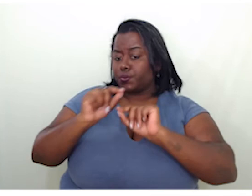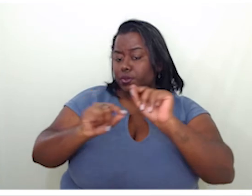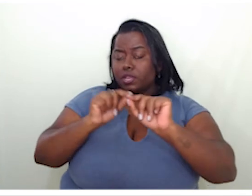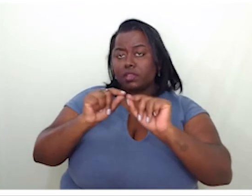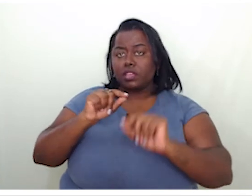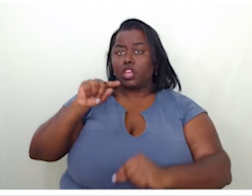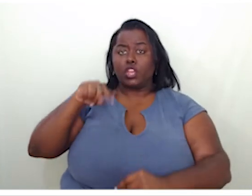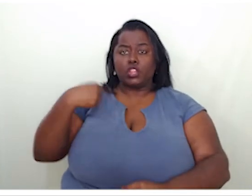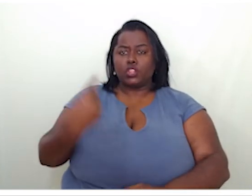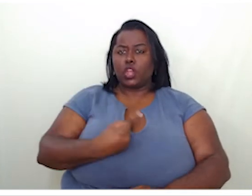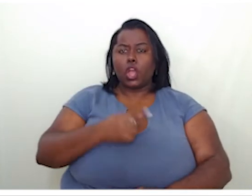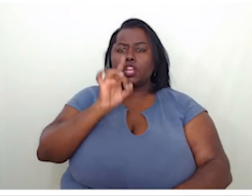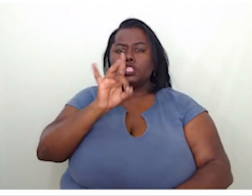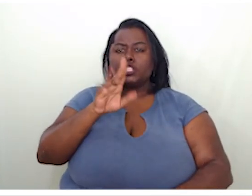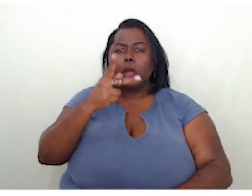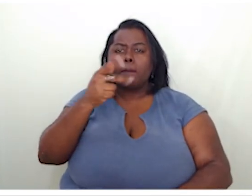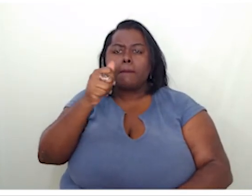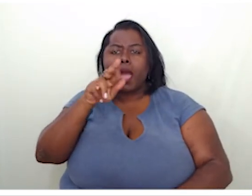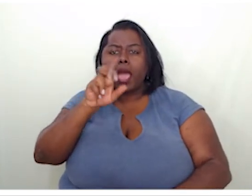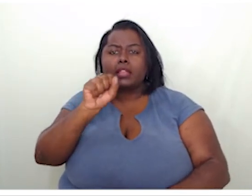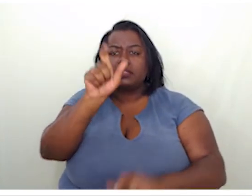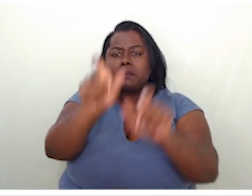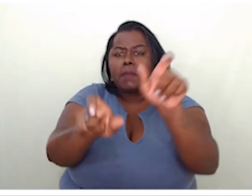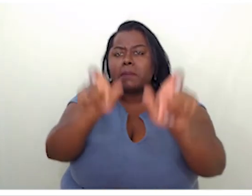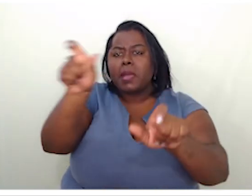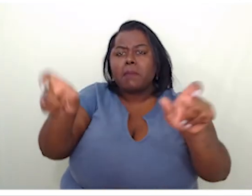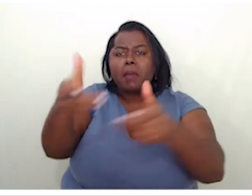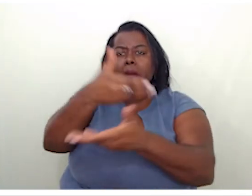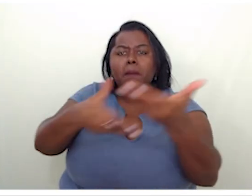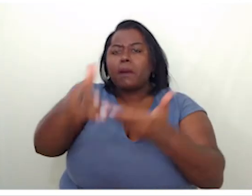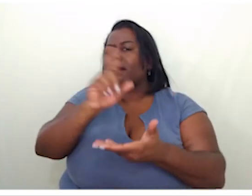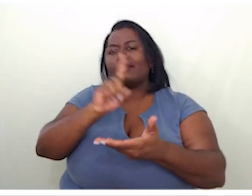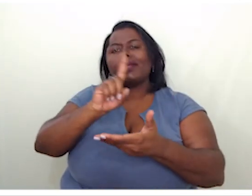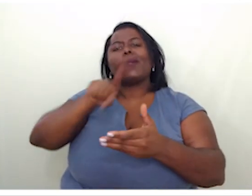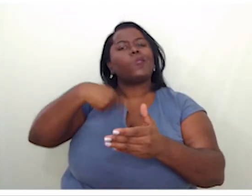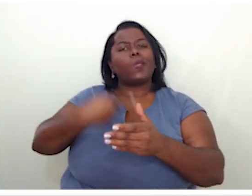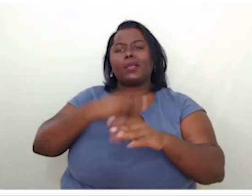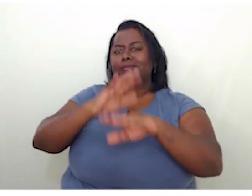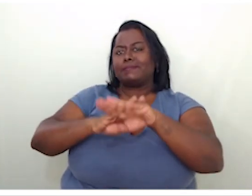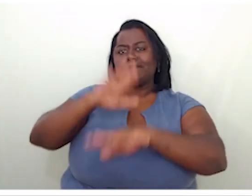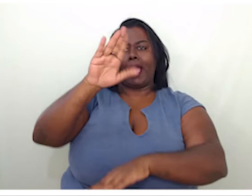La paridad institucional también puede ser vista en la discusión